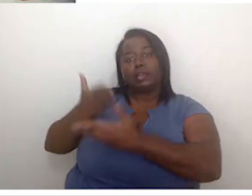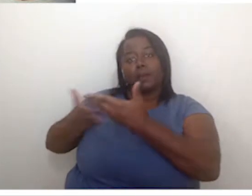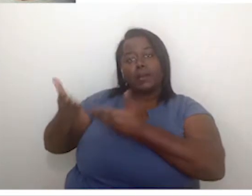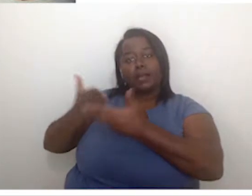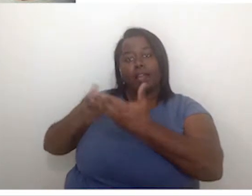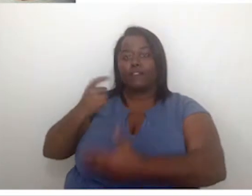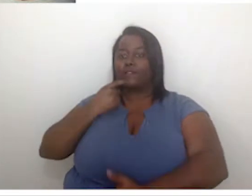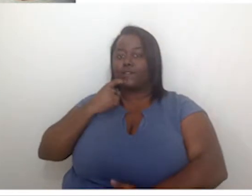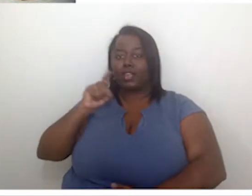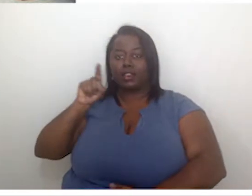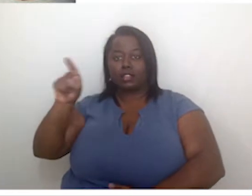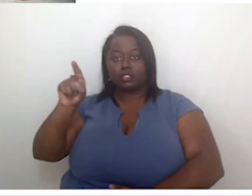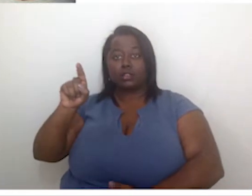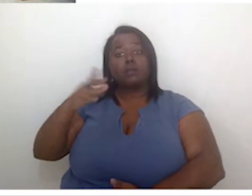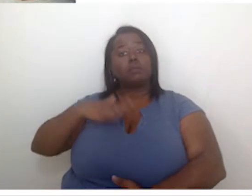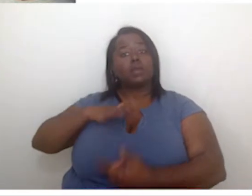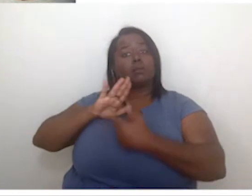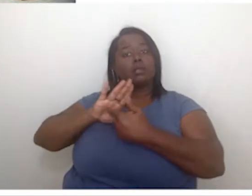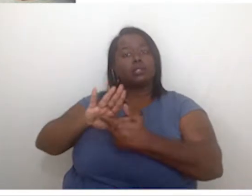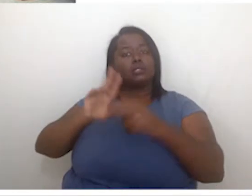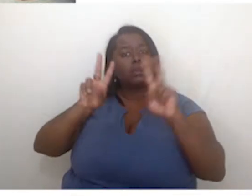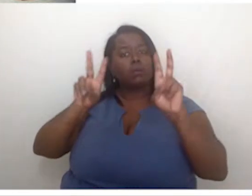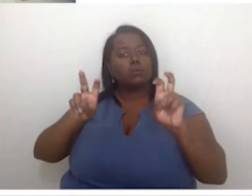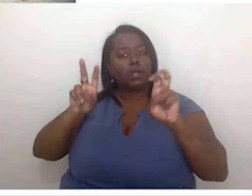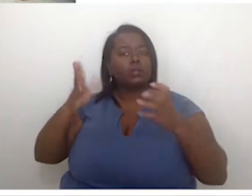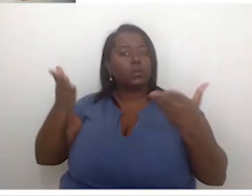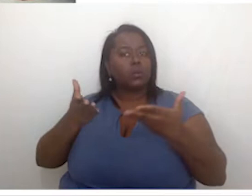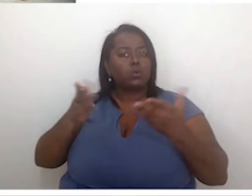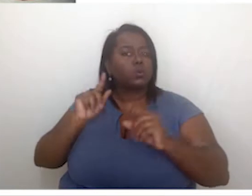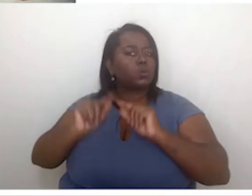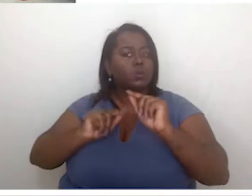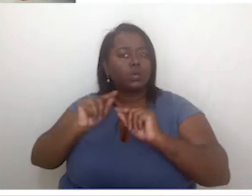El título de mi presentación hoy es "Aprendizaje digital entre pares: